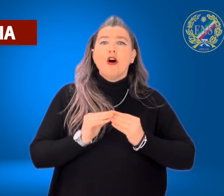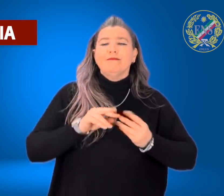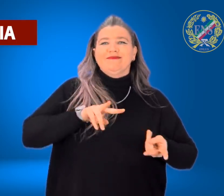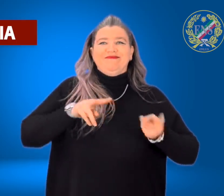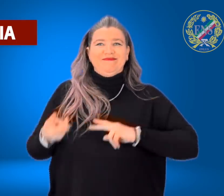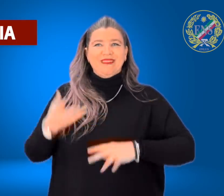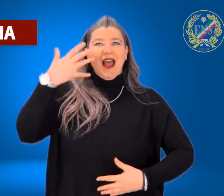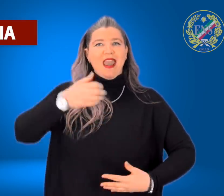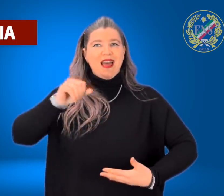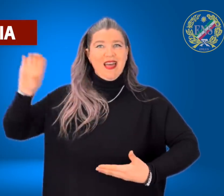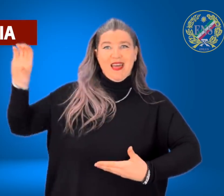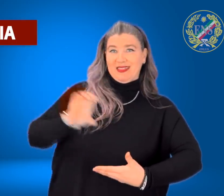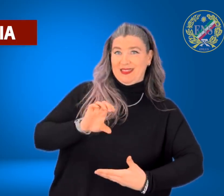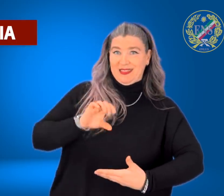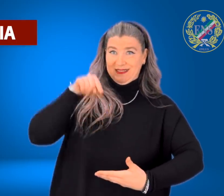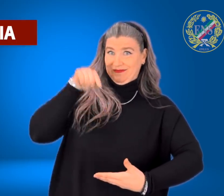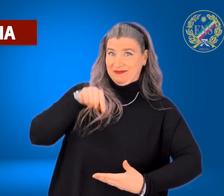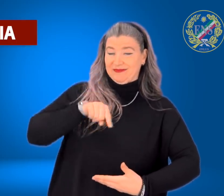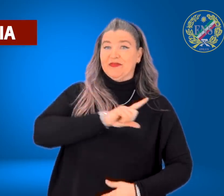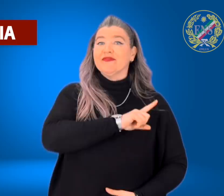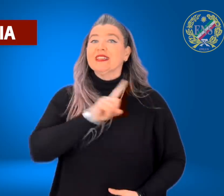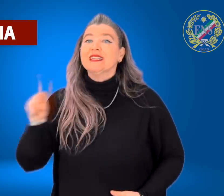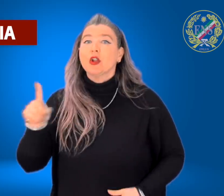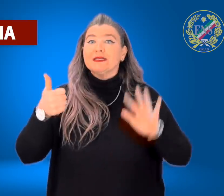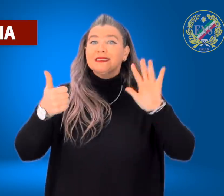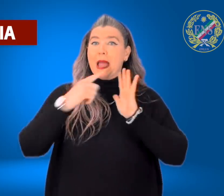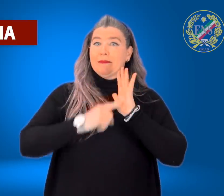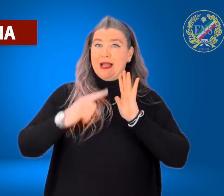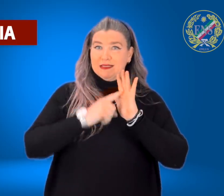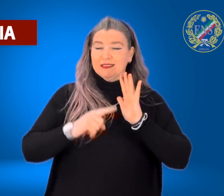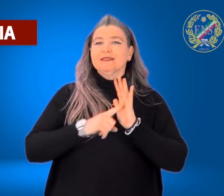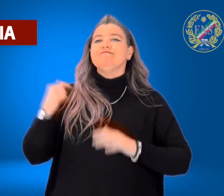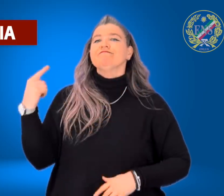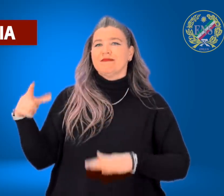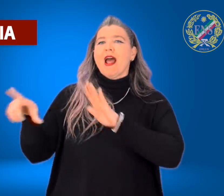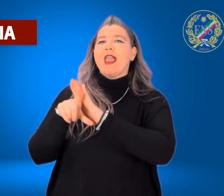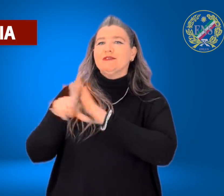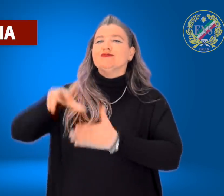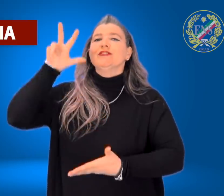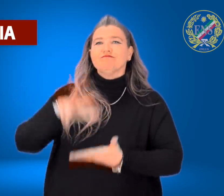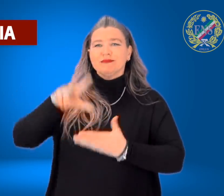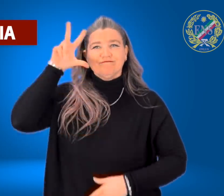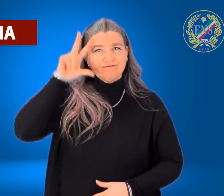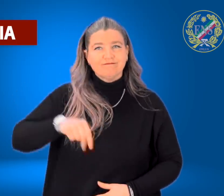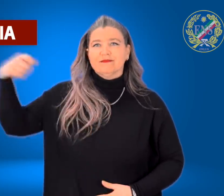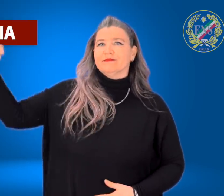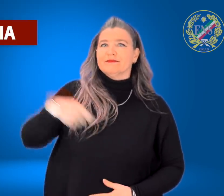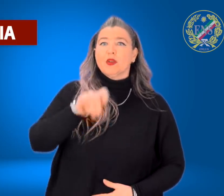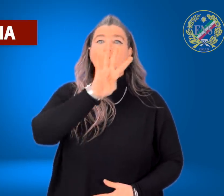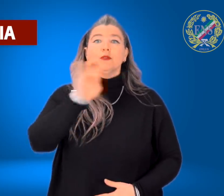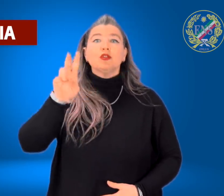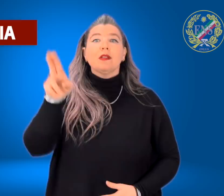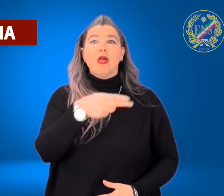fino ad un massimo di 400 euro l'anno fino al sesto mese del neonato